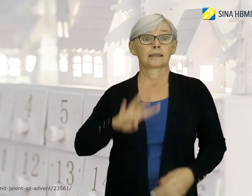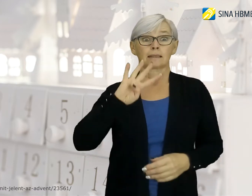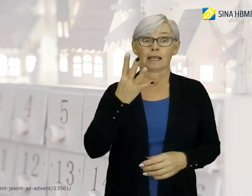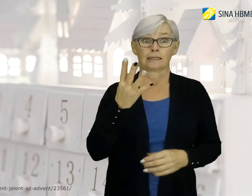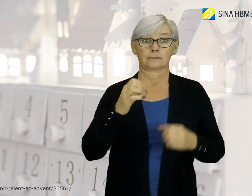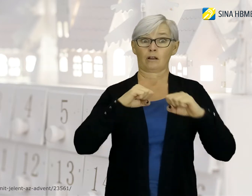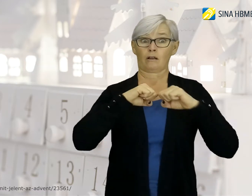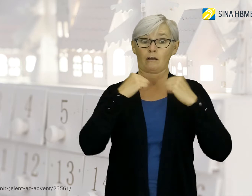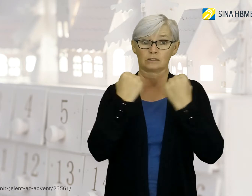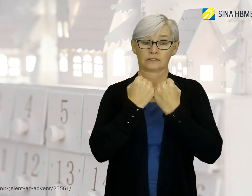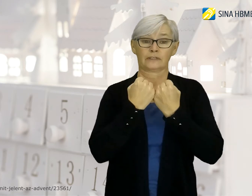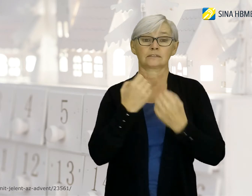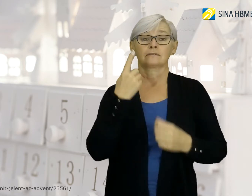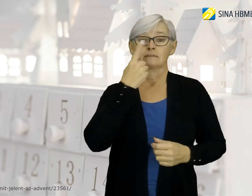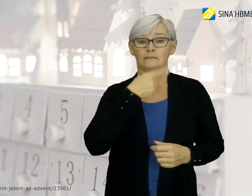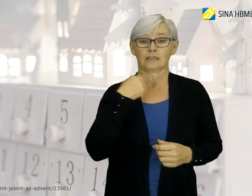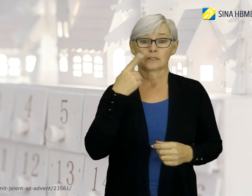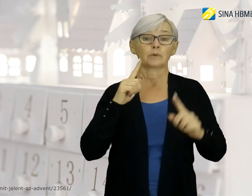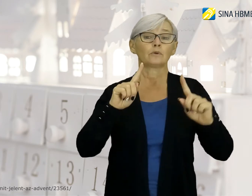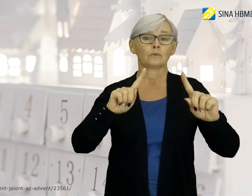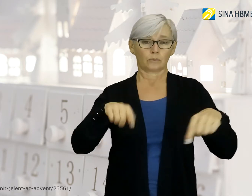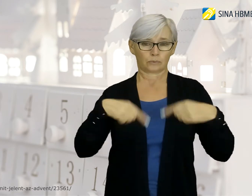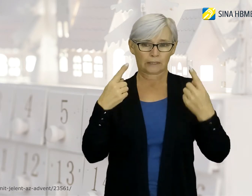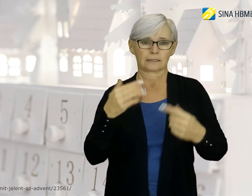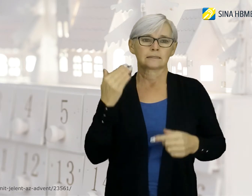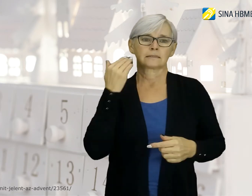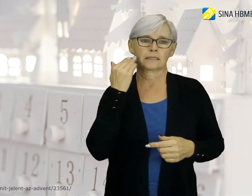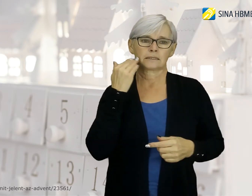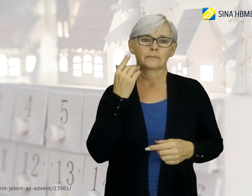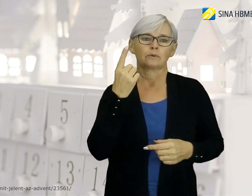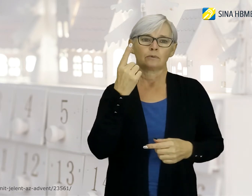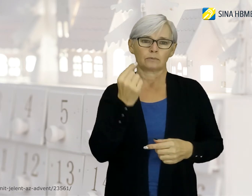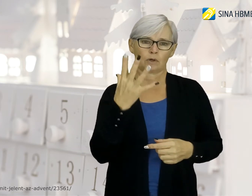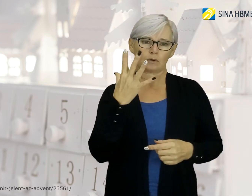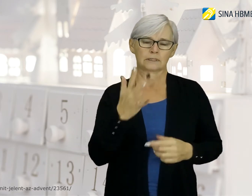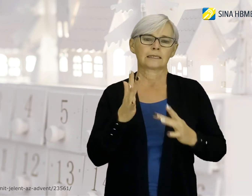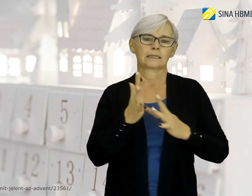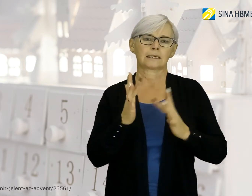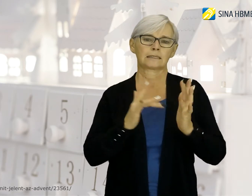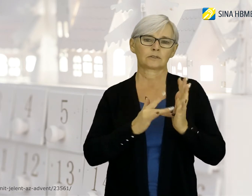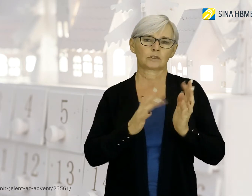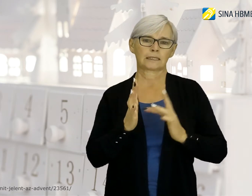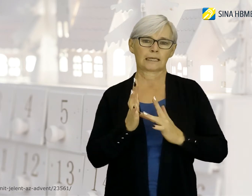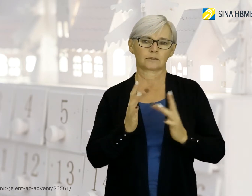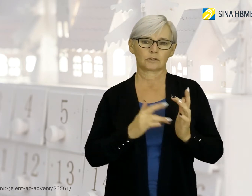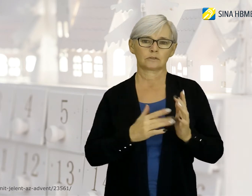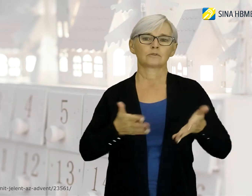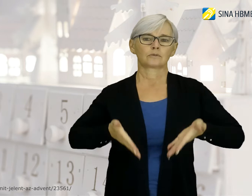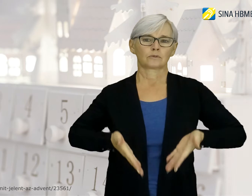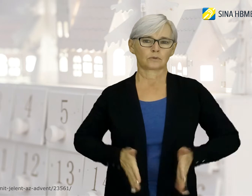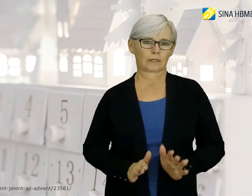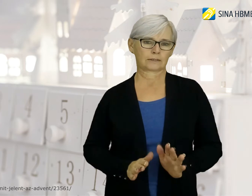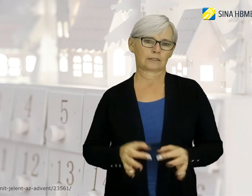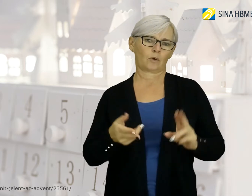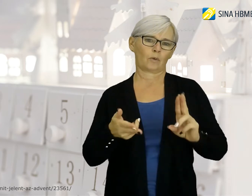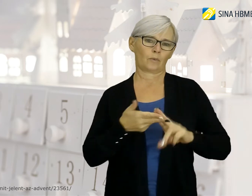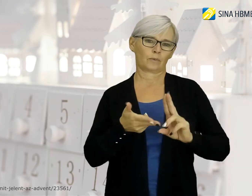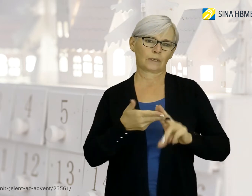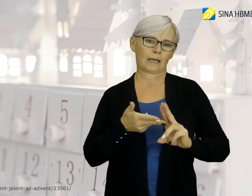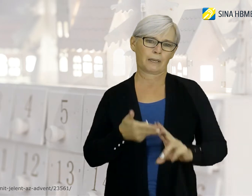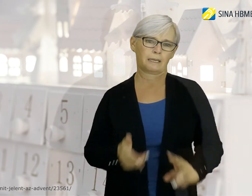A negyedik adventi vasárnapot december 25-én Jézus Krisztus születésének ünnepe követi.